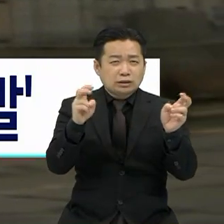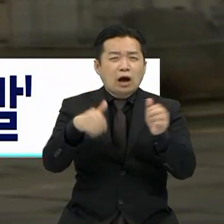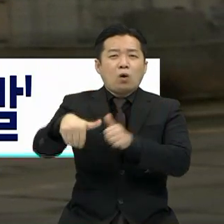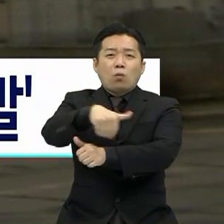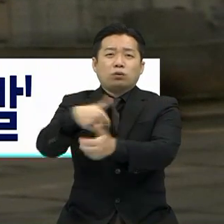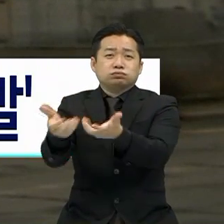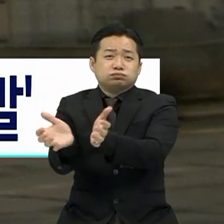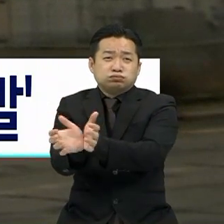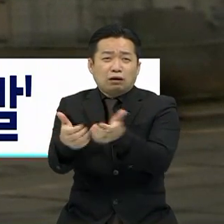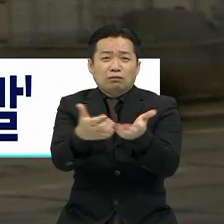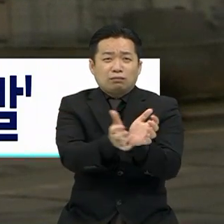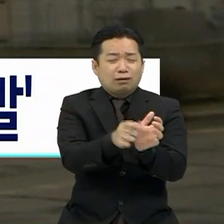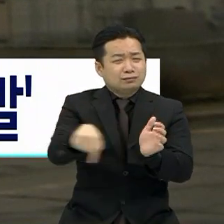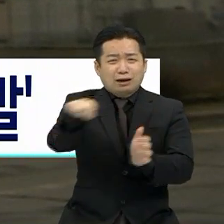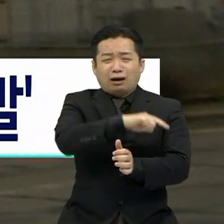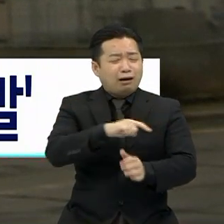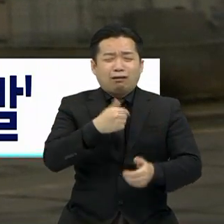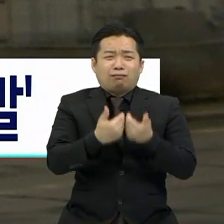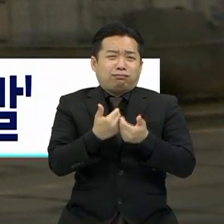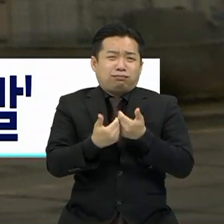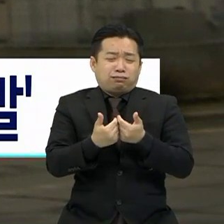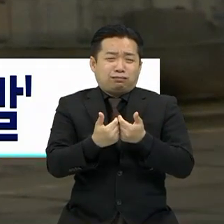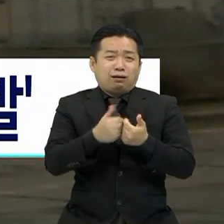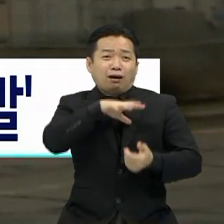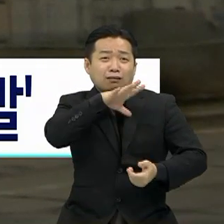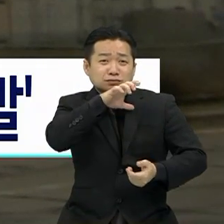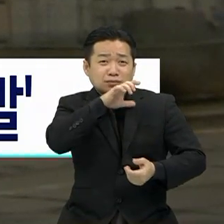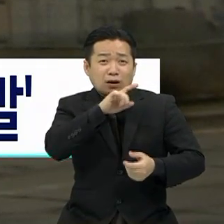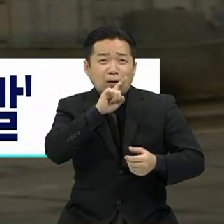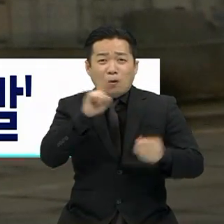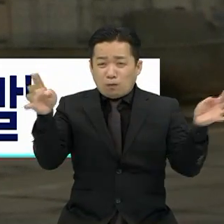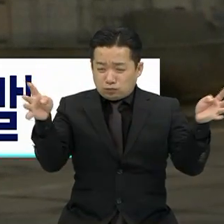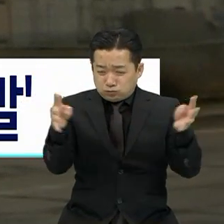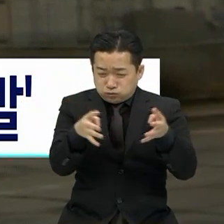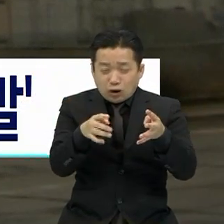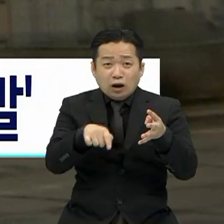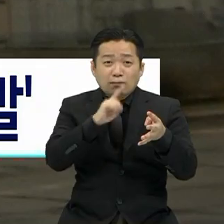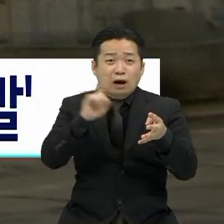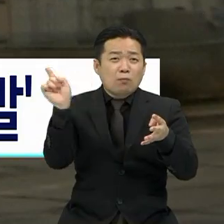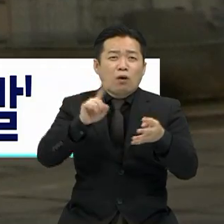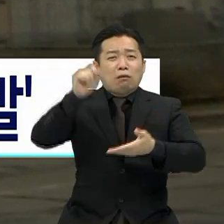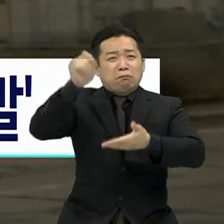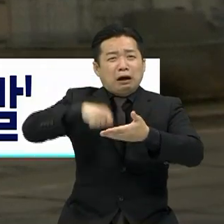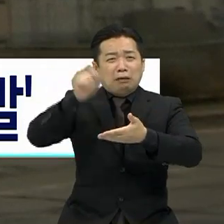기업들도 환경단체도 반발하고 있는데 의견 수렴 절차가 졸속이라는 지적도 나옵니다. 장세만 환경전문기자입니다.